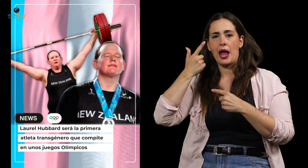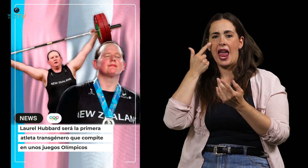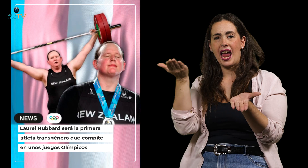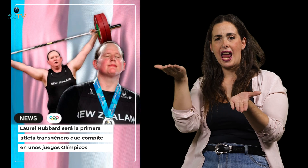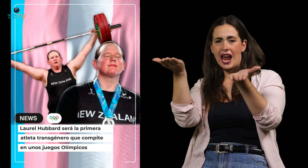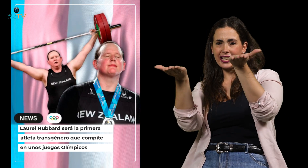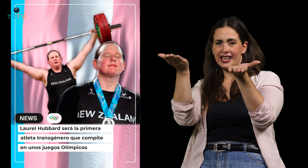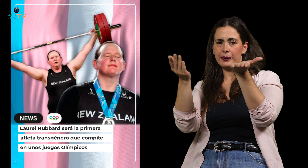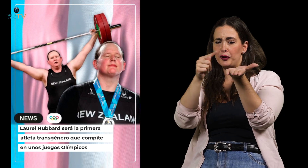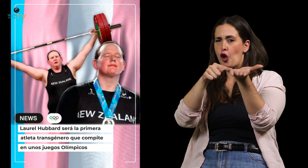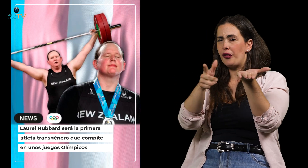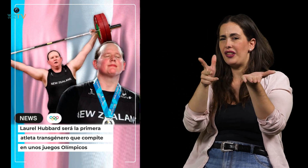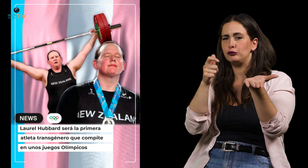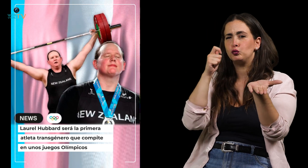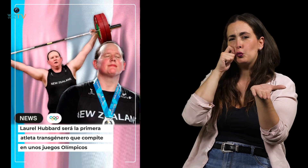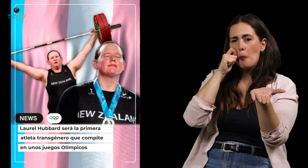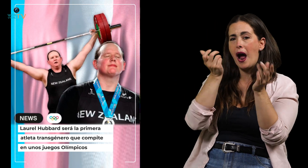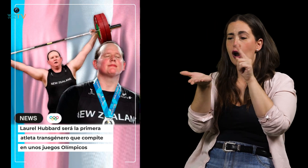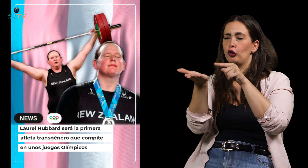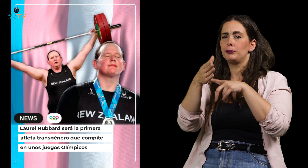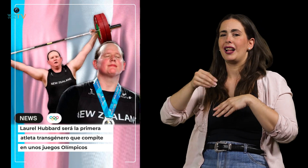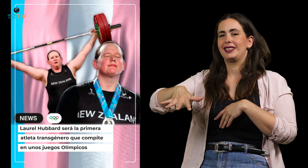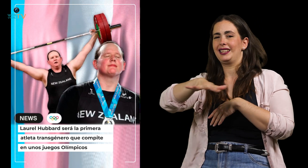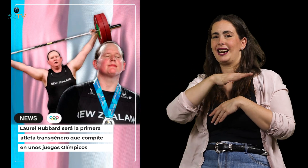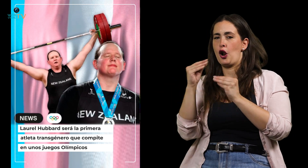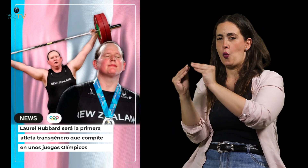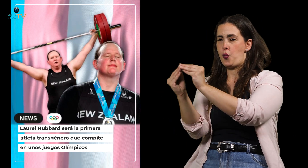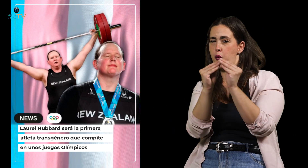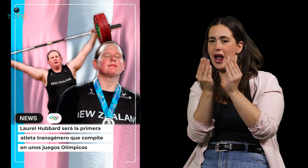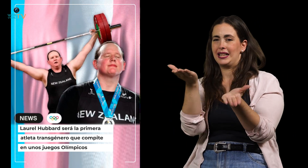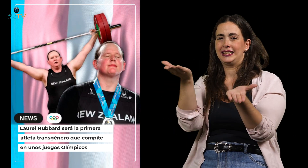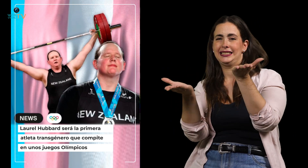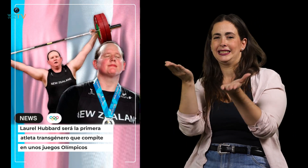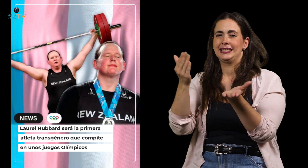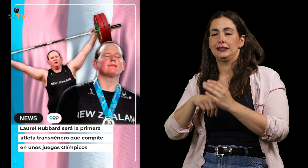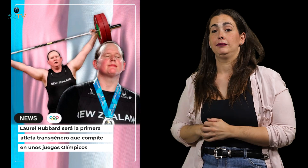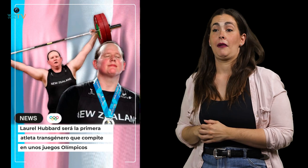que exige un equilibrio entre los derechos humanos y la ecuanimidad en el terreno.